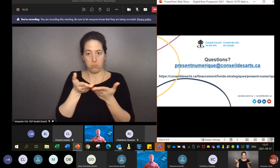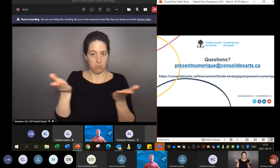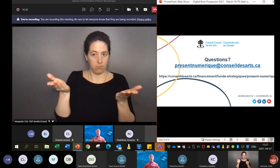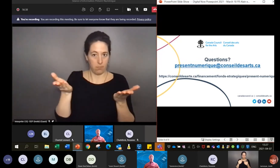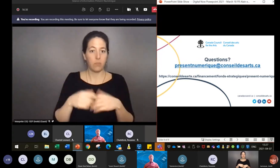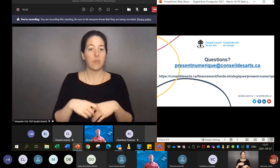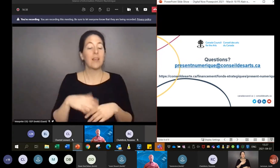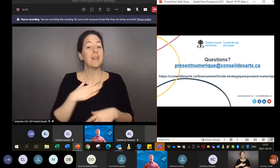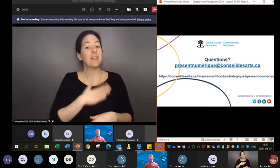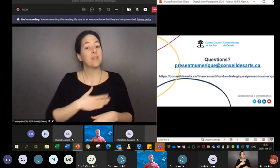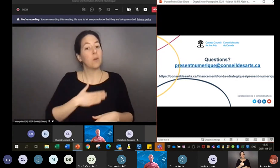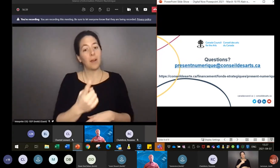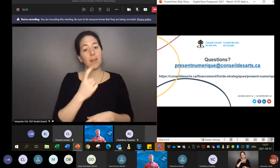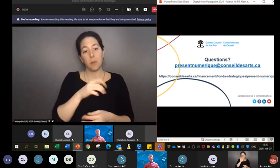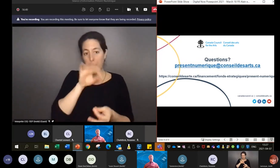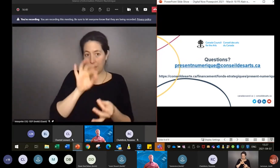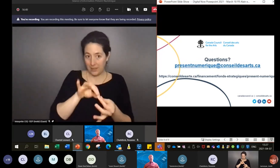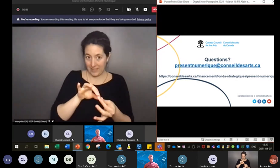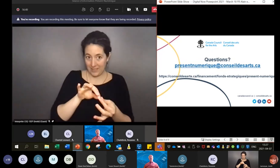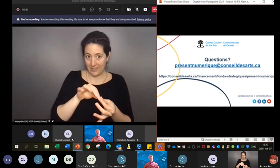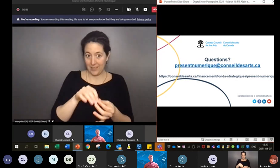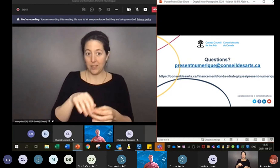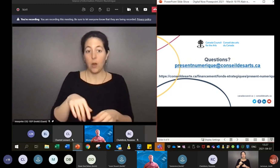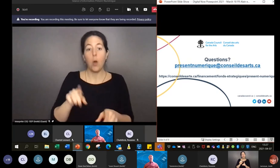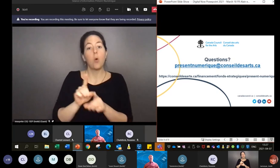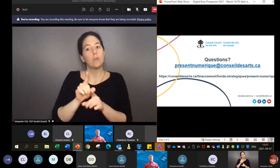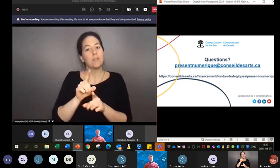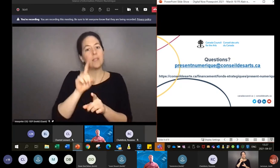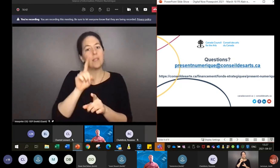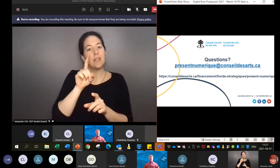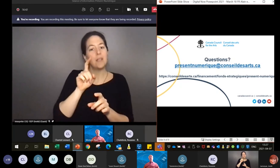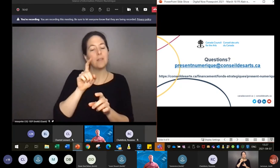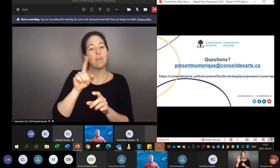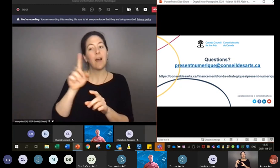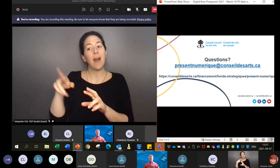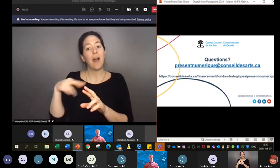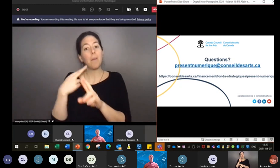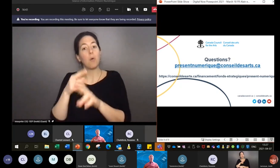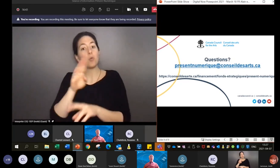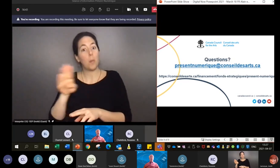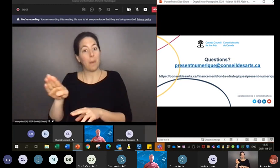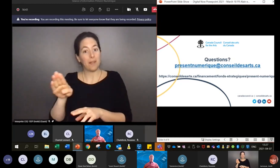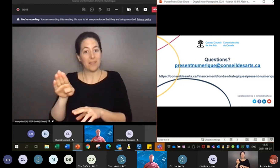assurez vous de lire la réponse automatique qui contient des réponses